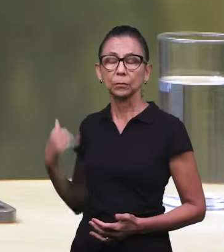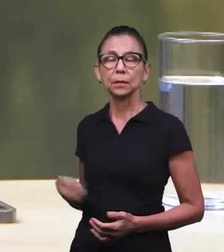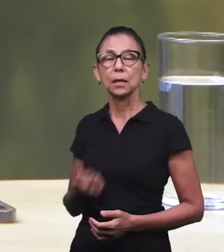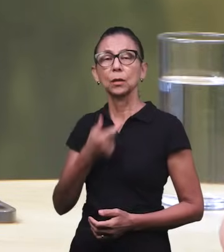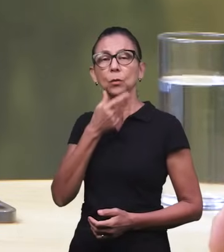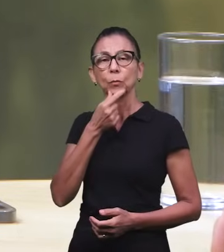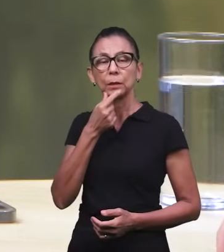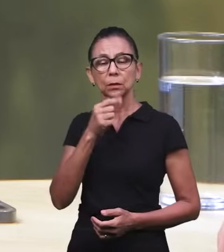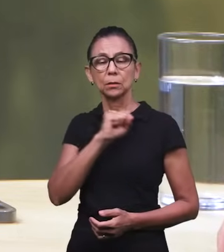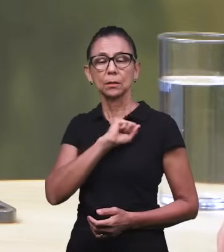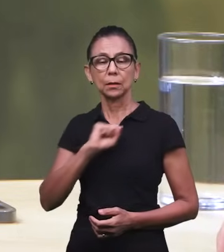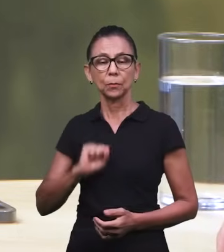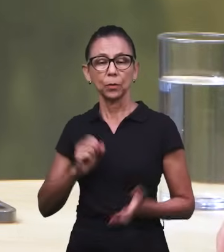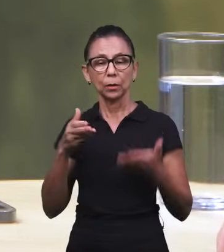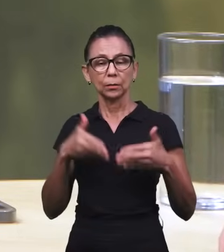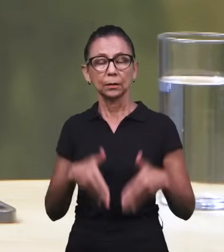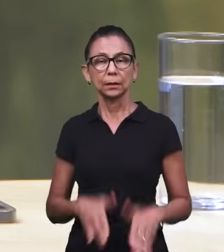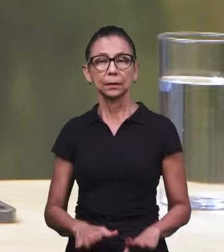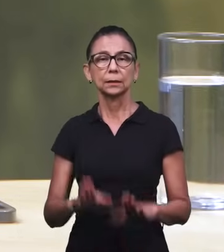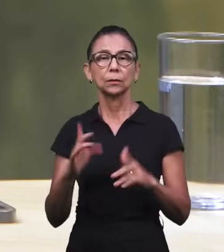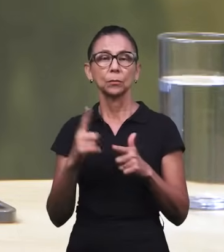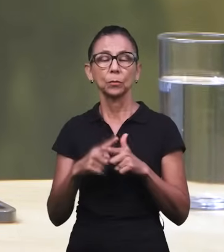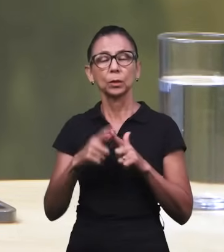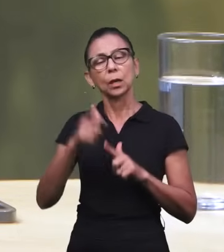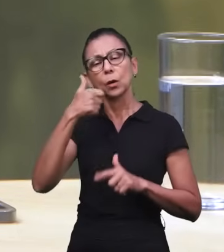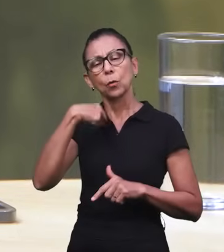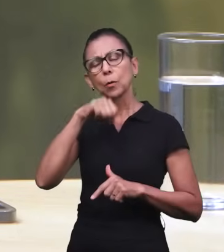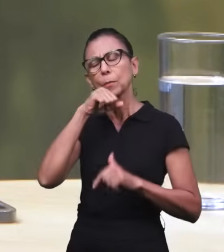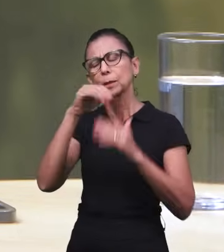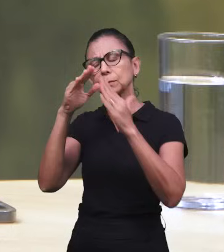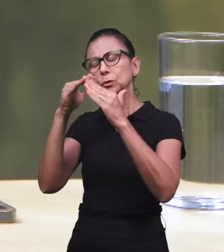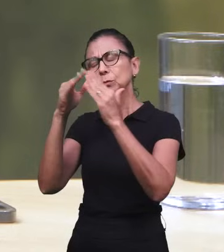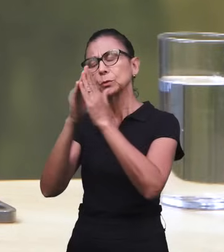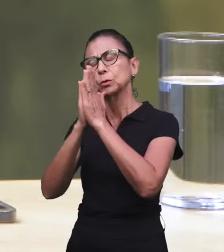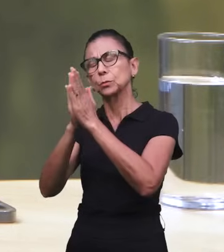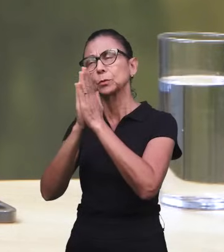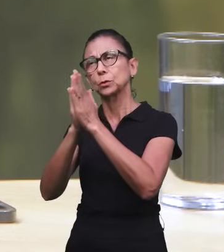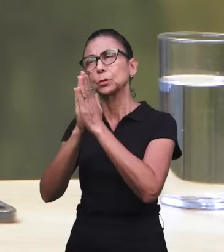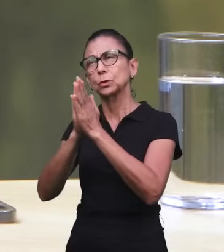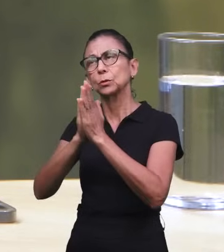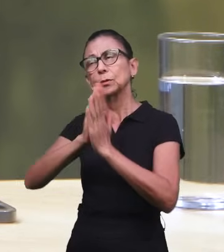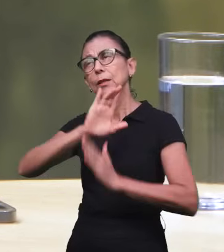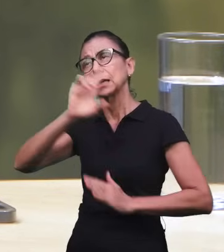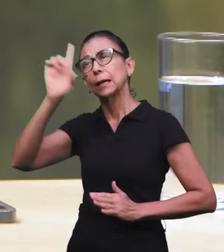por uma mãe e e que nessa oração ela pede a Deus o menino mas ao mesmo tempo ela já o Entrega na mão